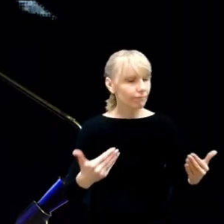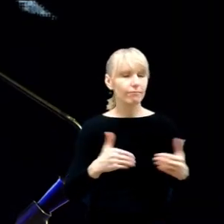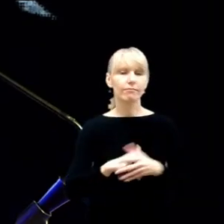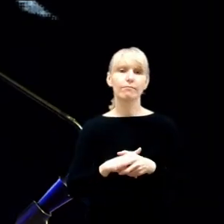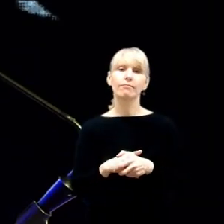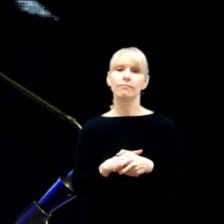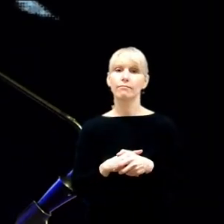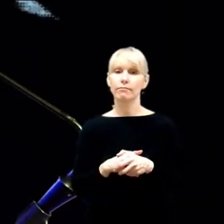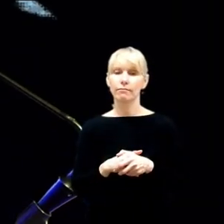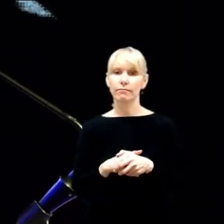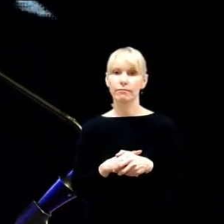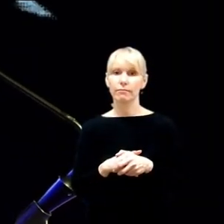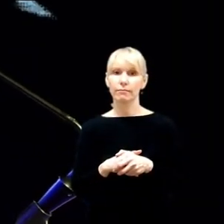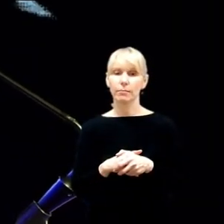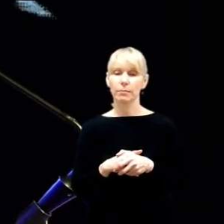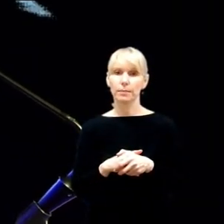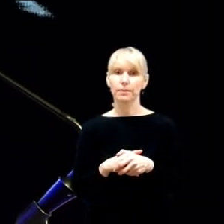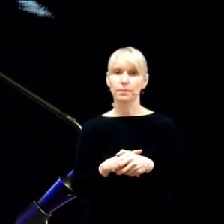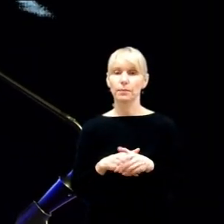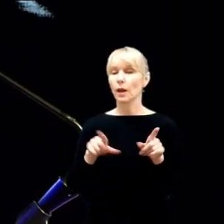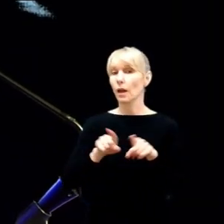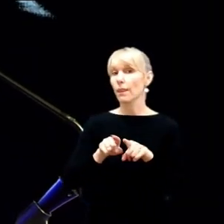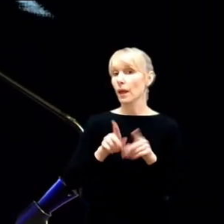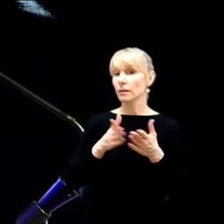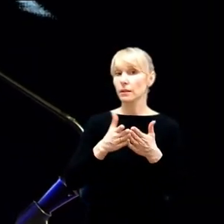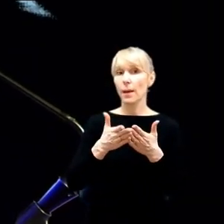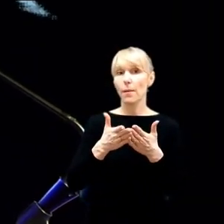Dziękuję również niezawodnie, jak zwykle, Związkowi Miast Polski,